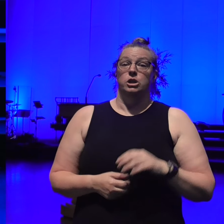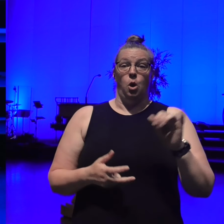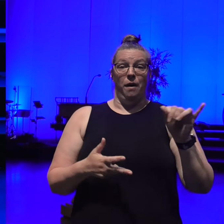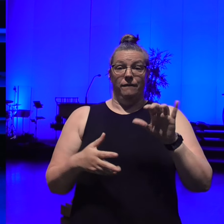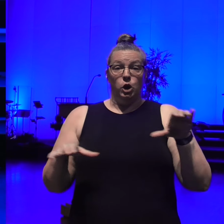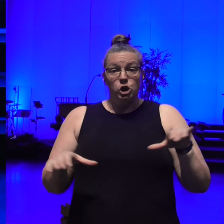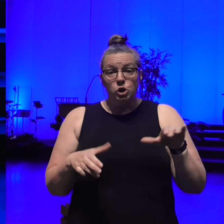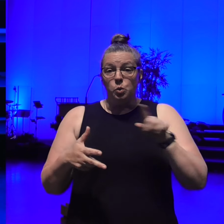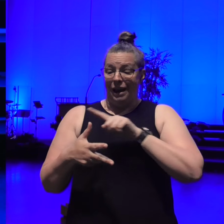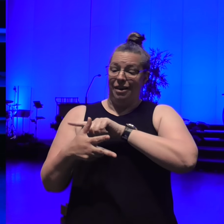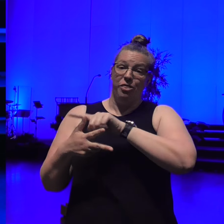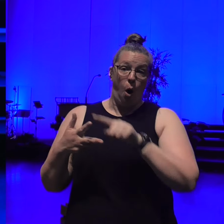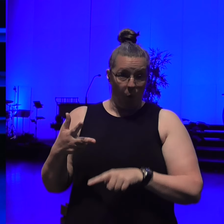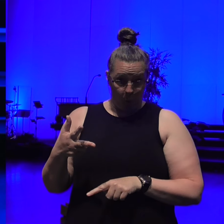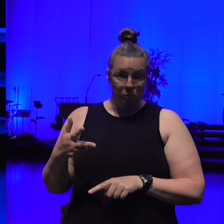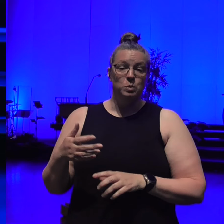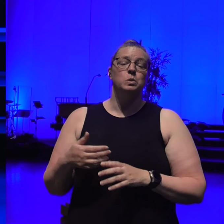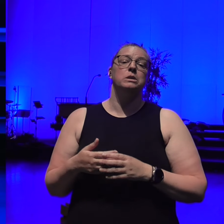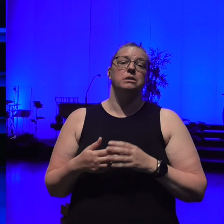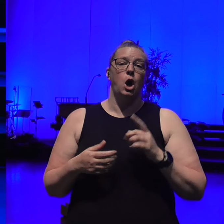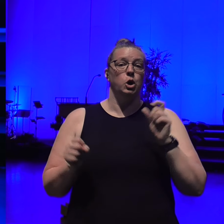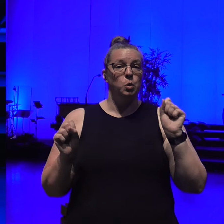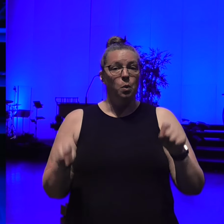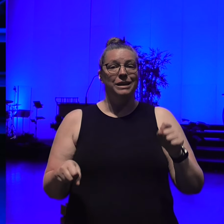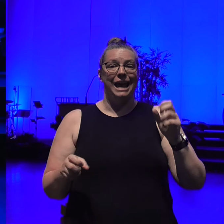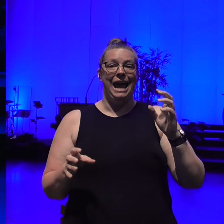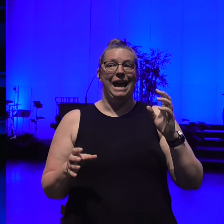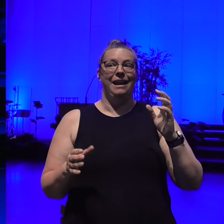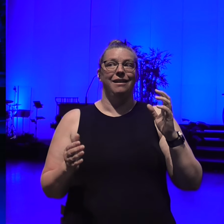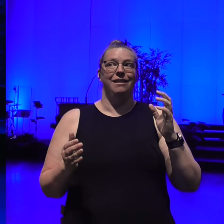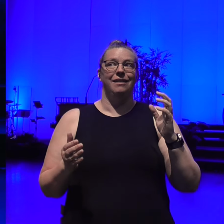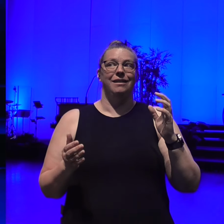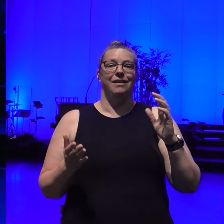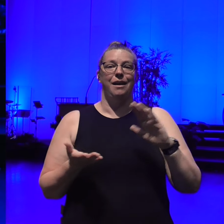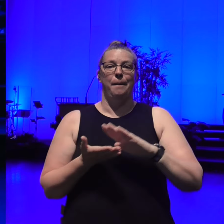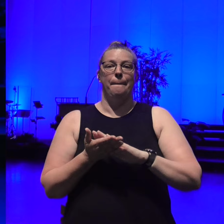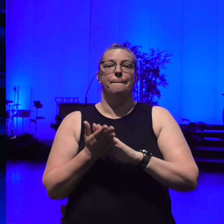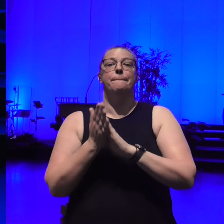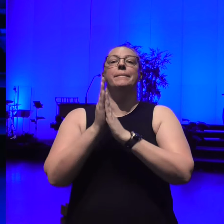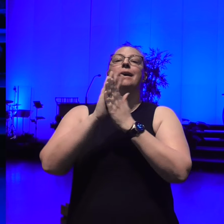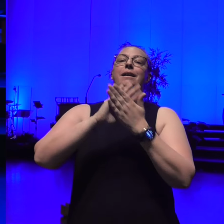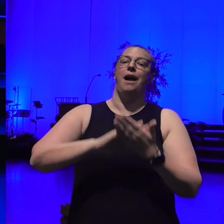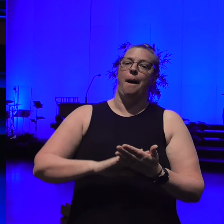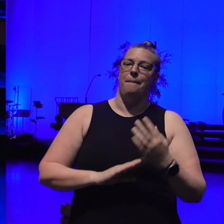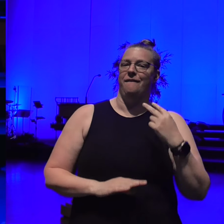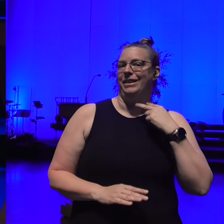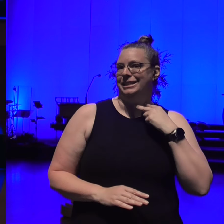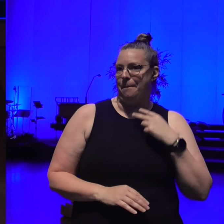esas tres cosas, puedes convertirte en esa víctima de permitir que otros te pisoteen